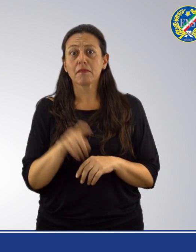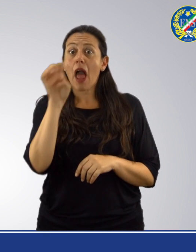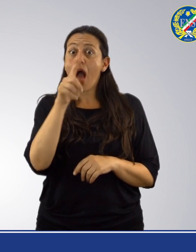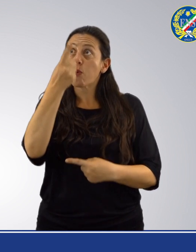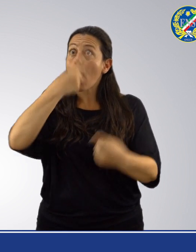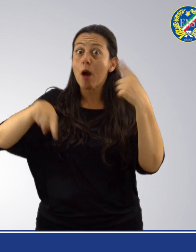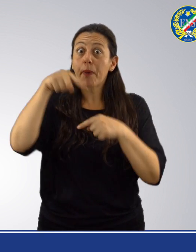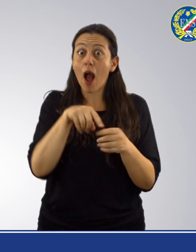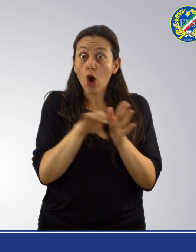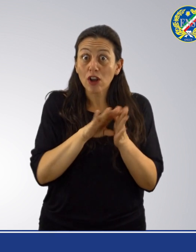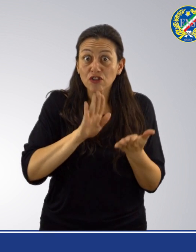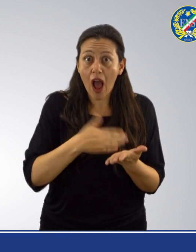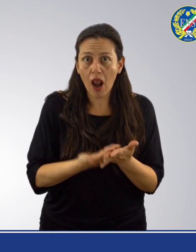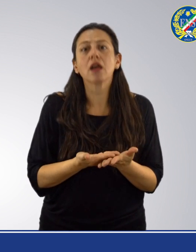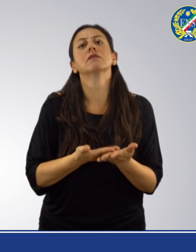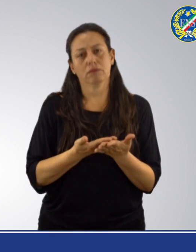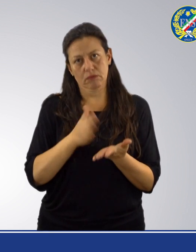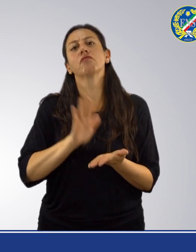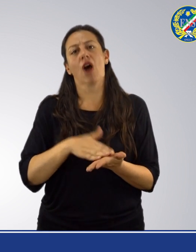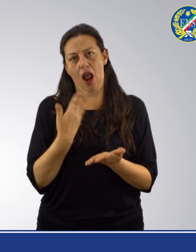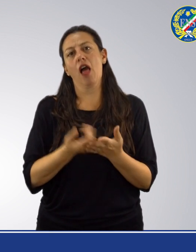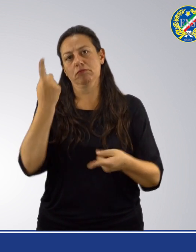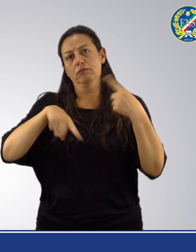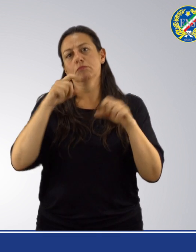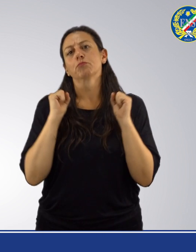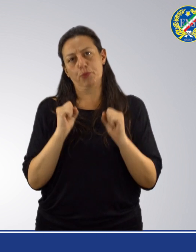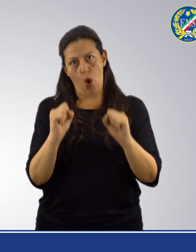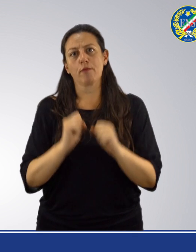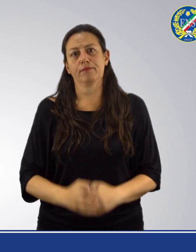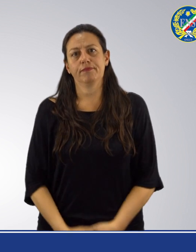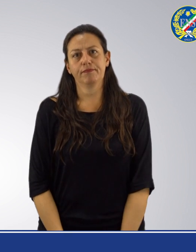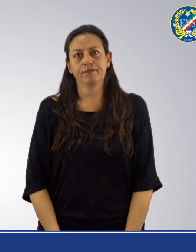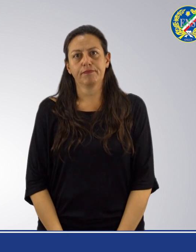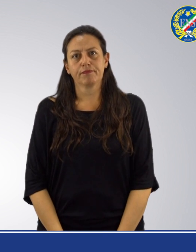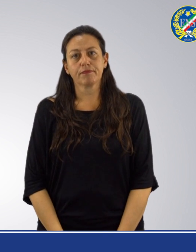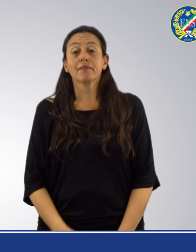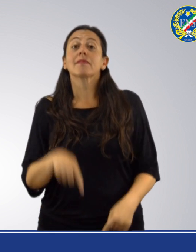sul territorio dello Stato membro dell’UE che ha rilasciato la patente.